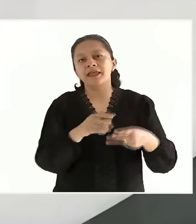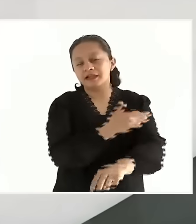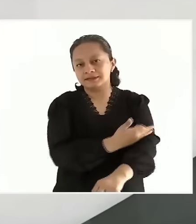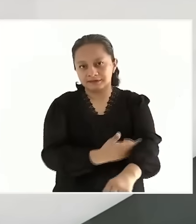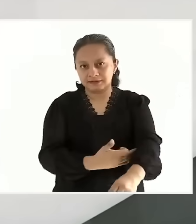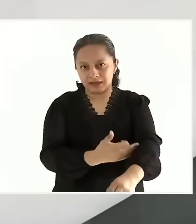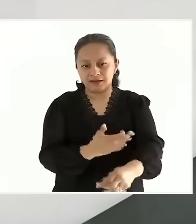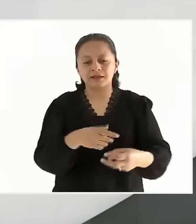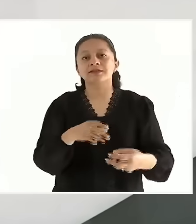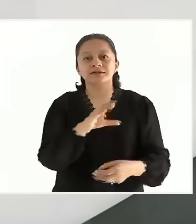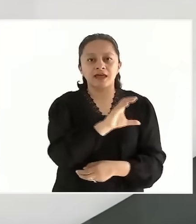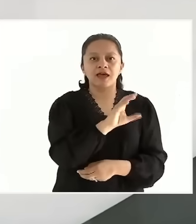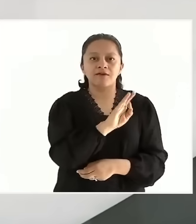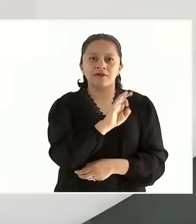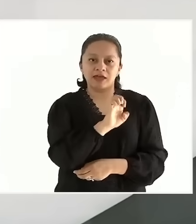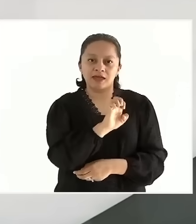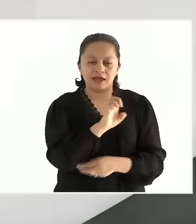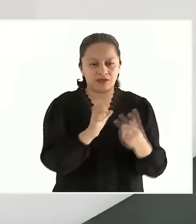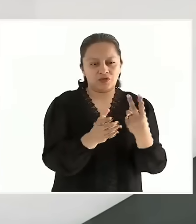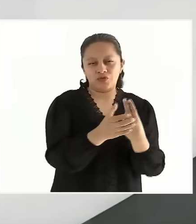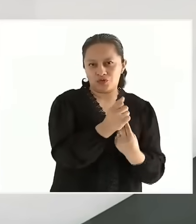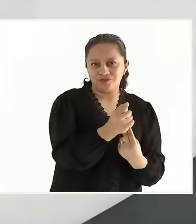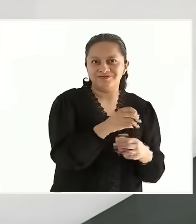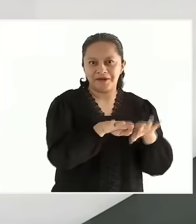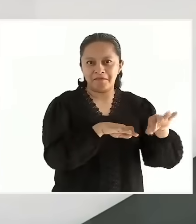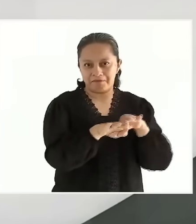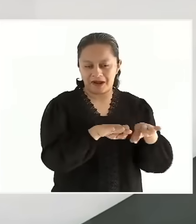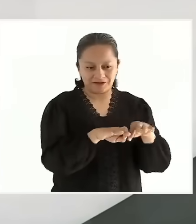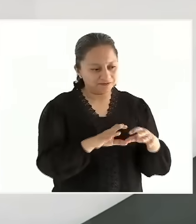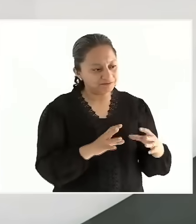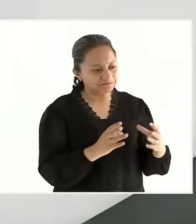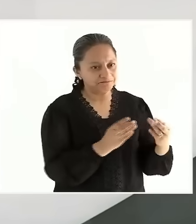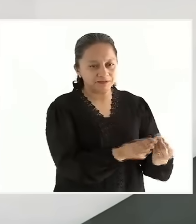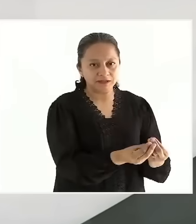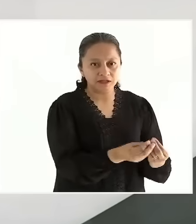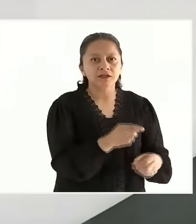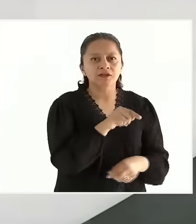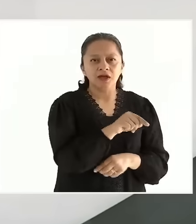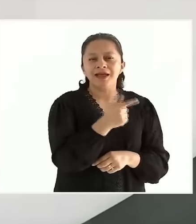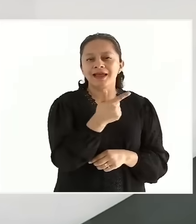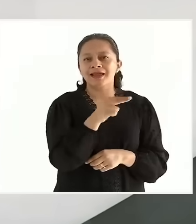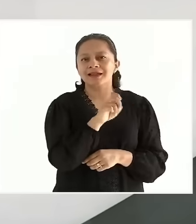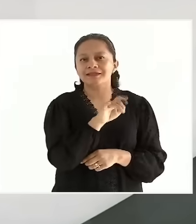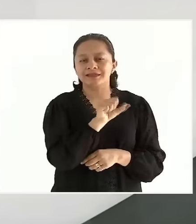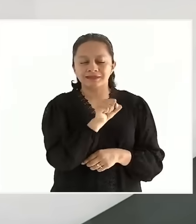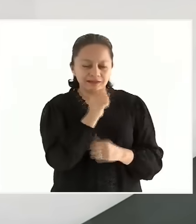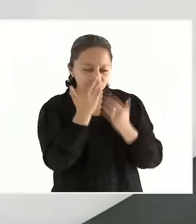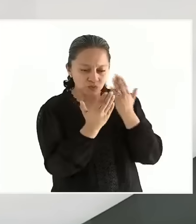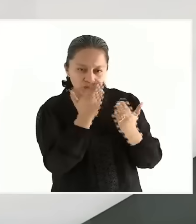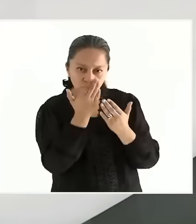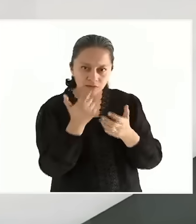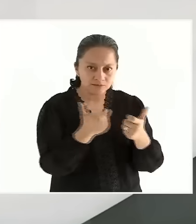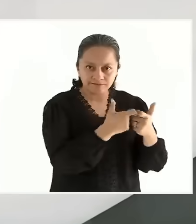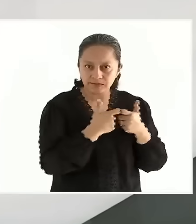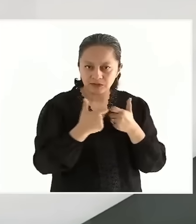trabajaba en CFE durante un periodo. Trabajé en la gerencia de estudios económicos. hacía para la